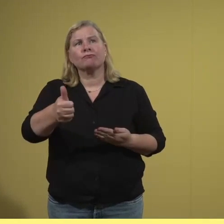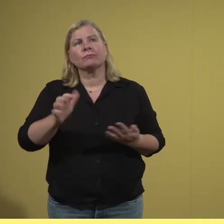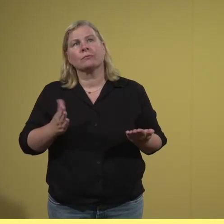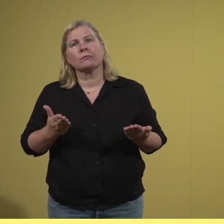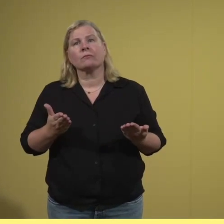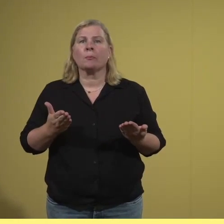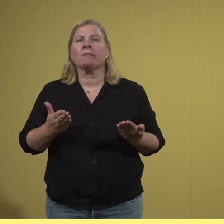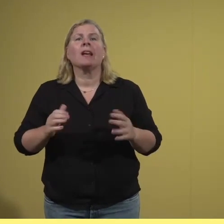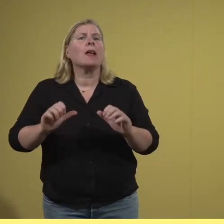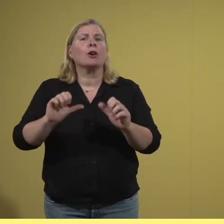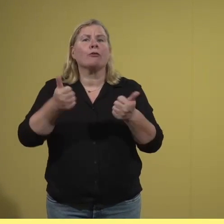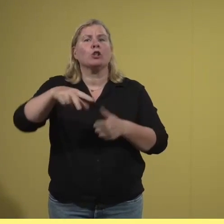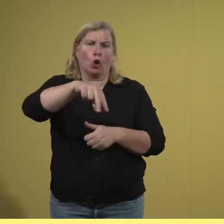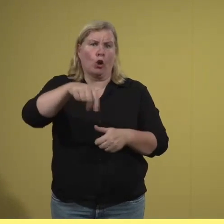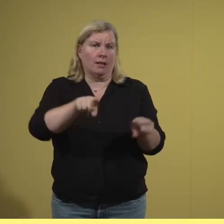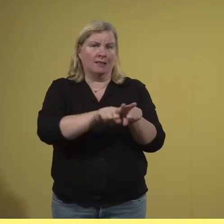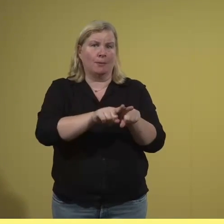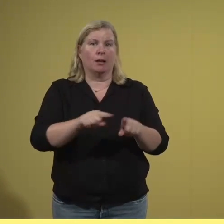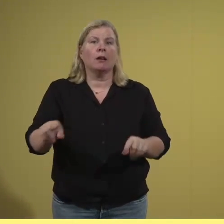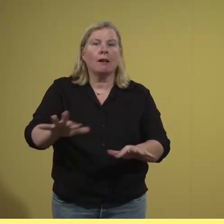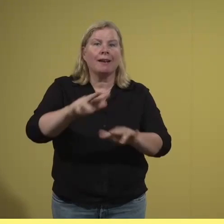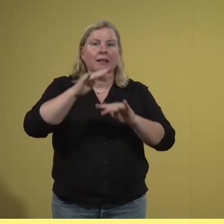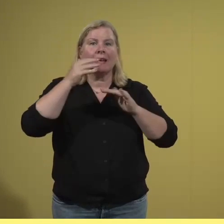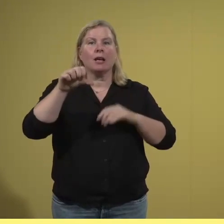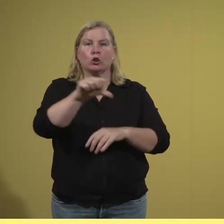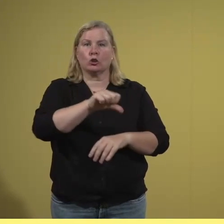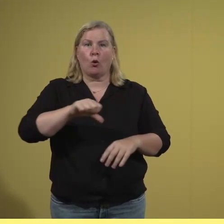Hm, so gerade auch bei frischen Kräutern, da hast du ätherische Öle.